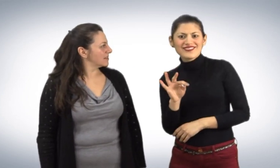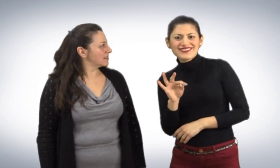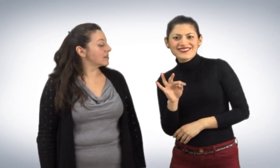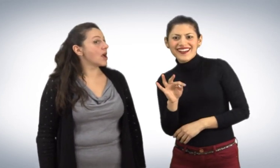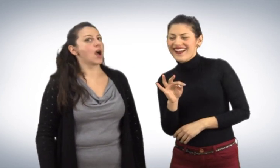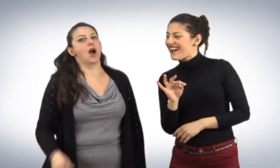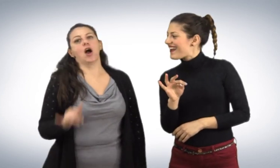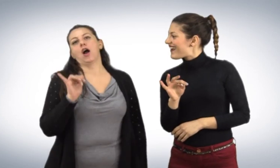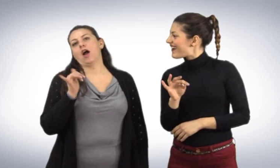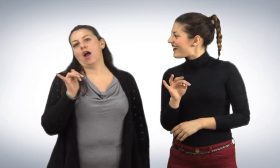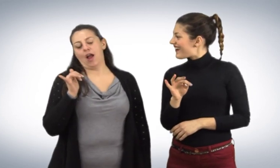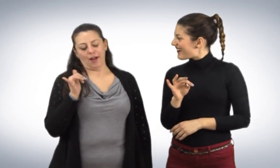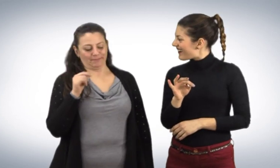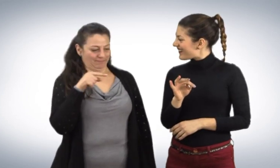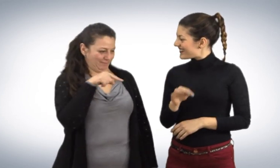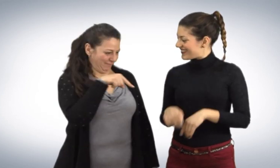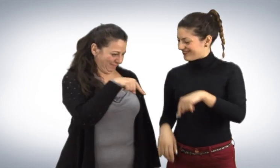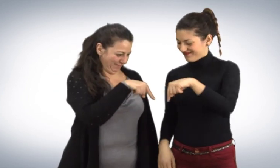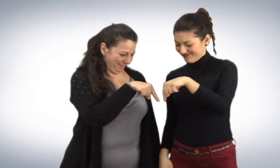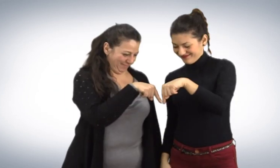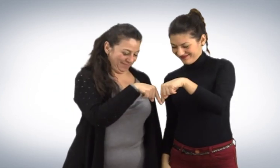E il codice fiscale dov'è? Si eccolo...